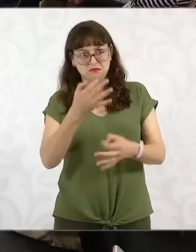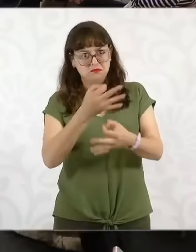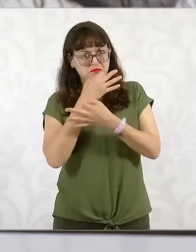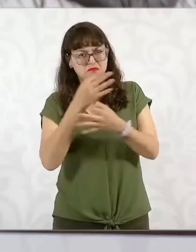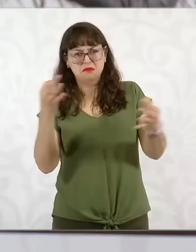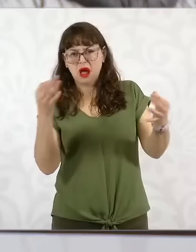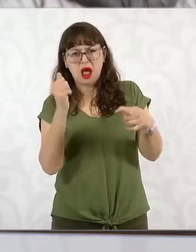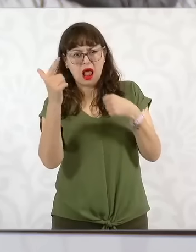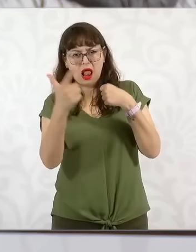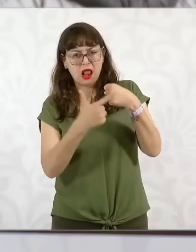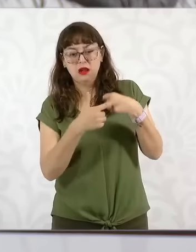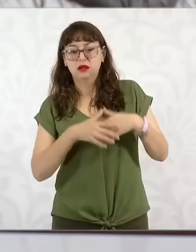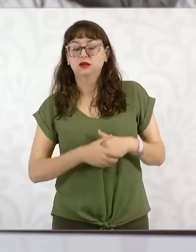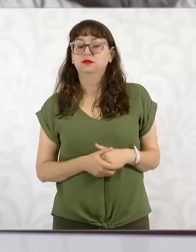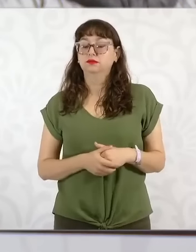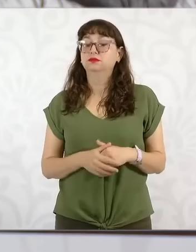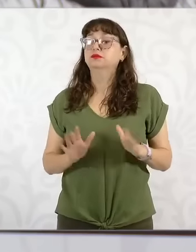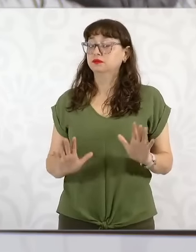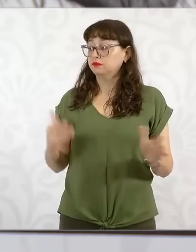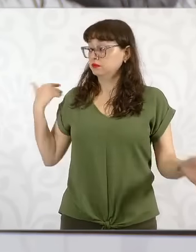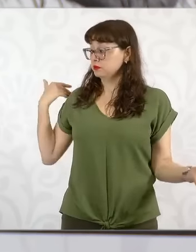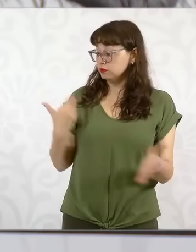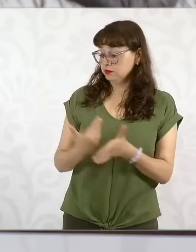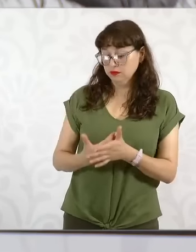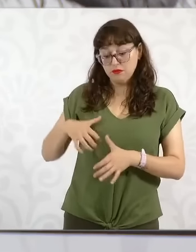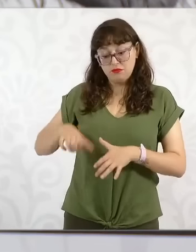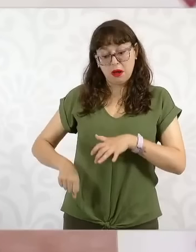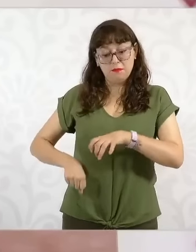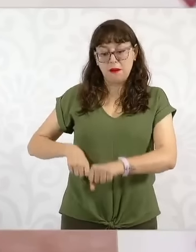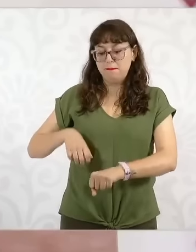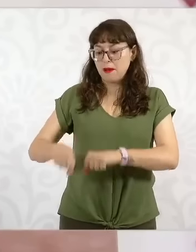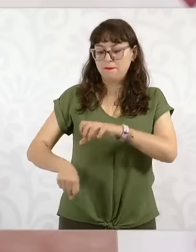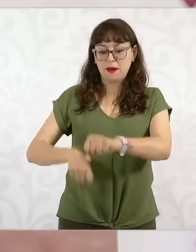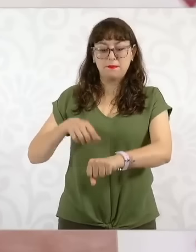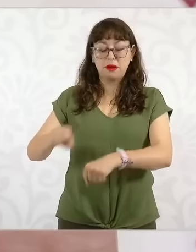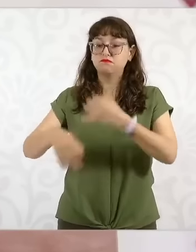más importante con estas detenciones, no solo con la detención de ayer, es es combatir la impunidad,